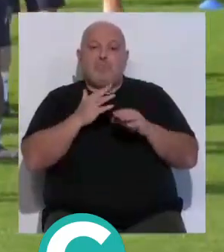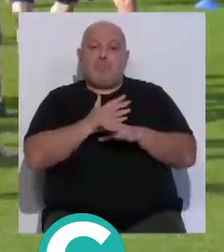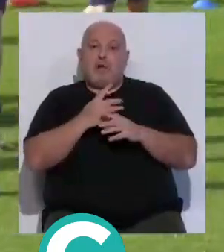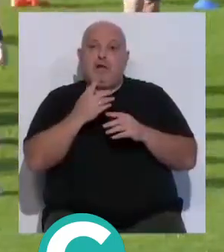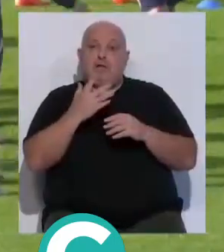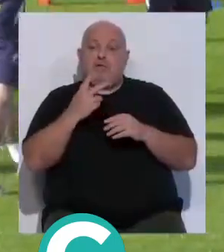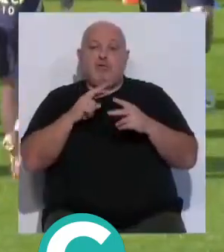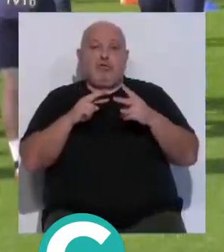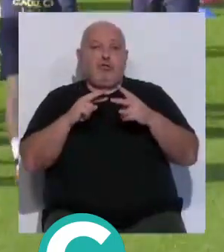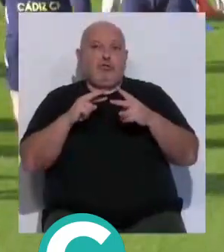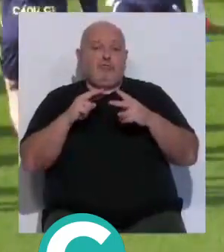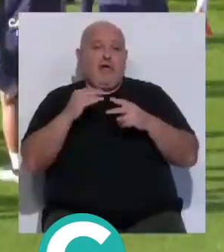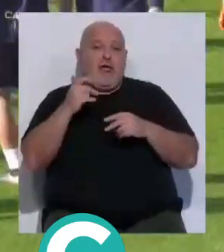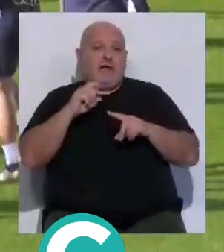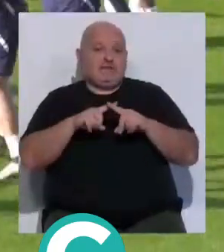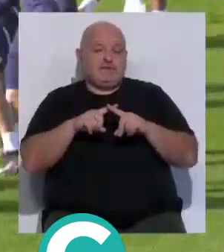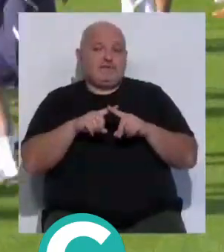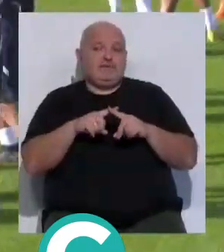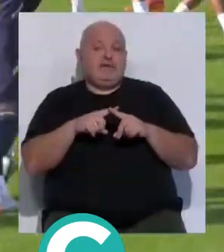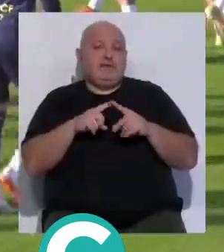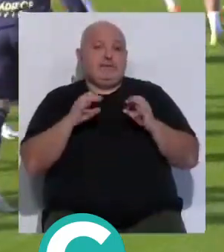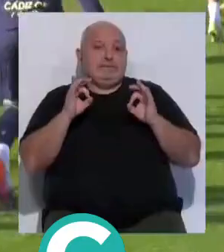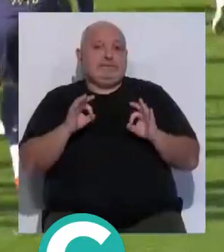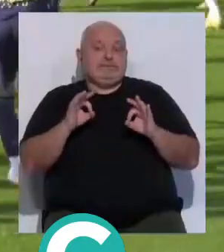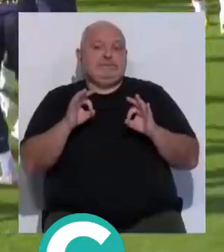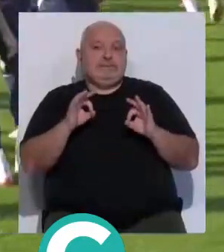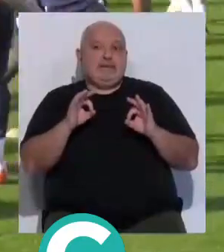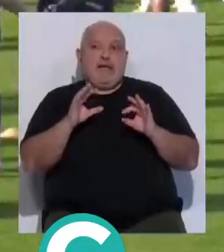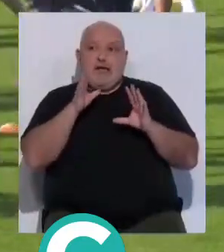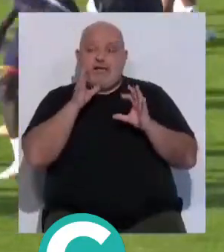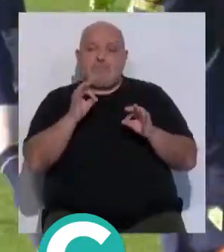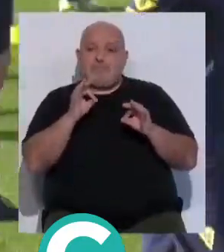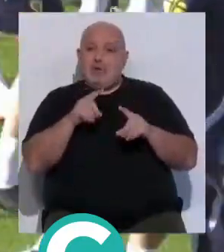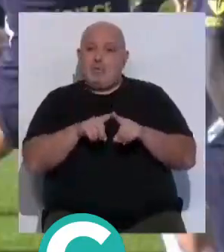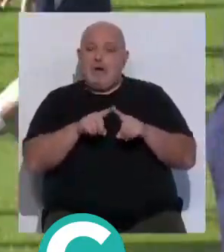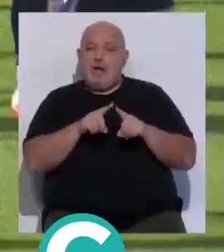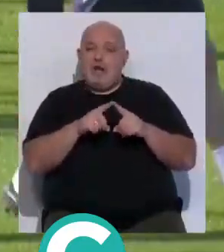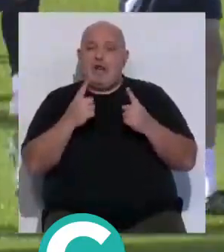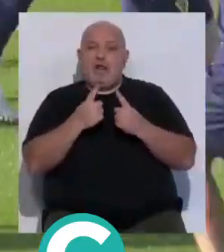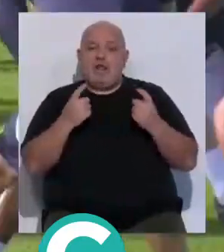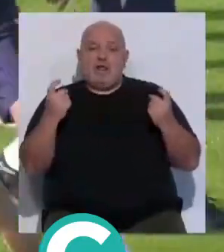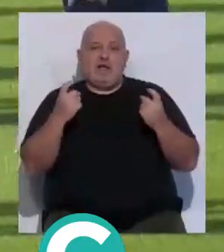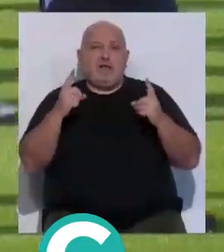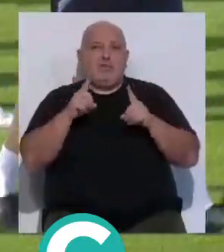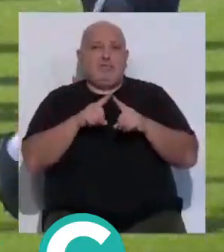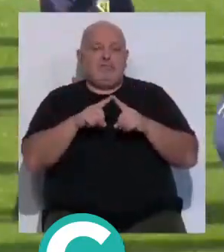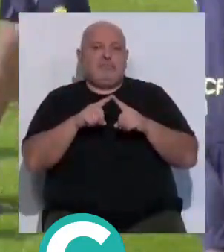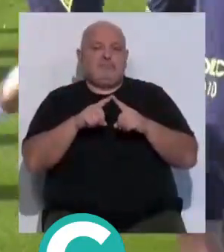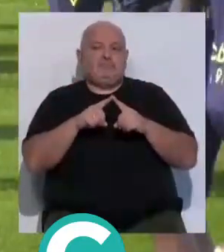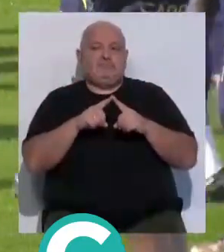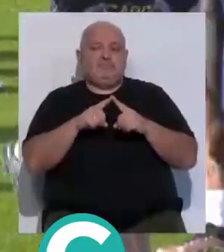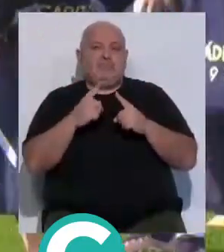ese doble pivote Ale Fernández o sea pero claro igual necesita que venga también Algún refuerzo